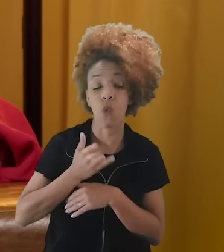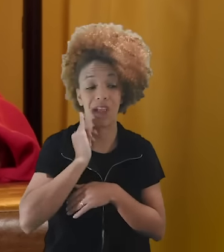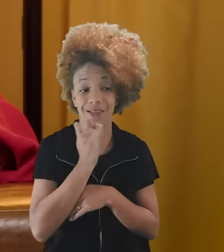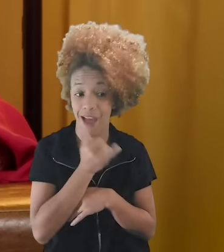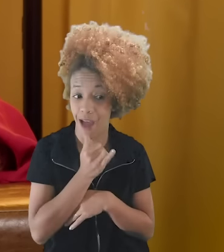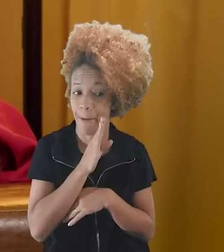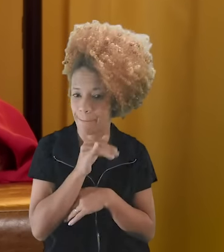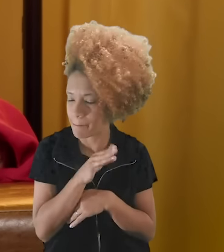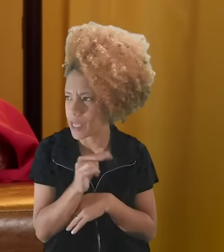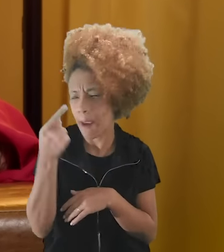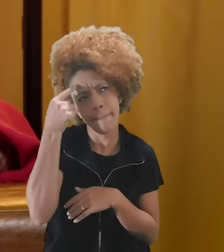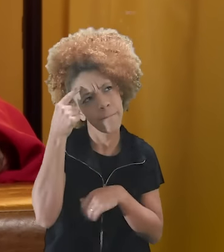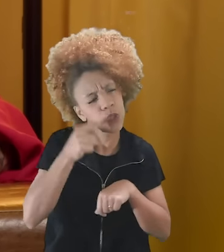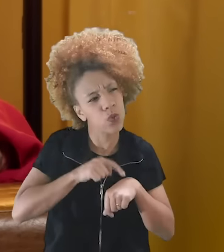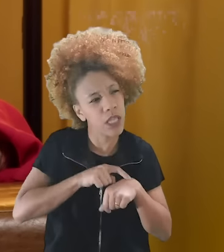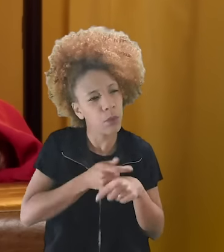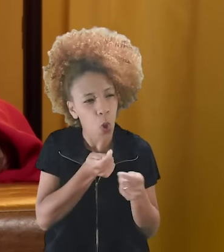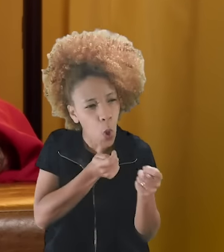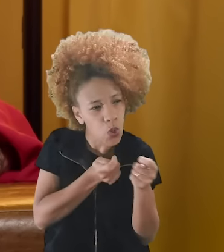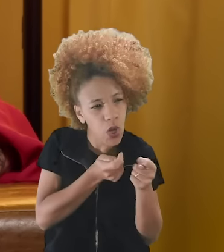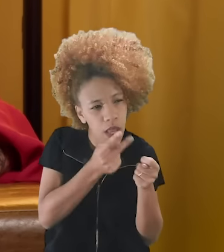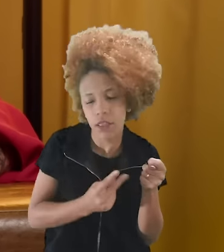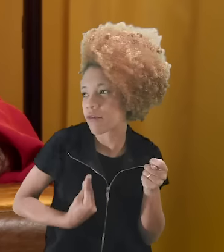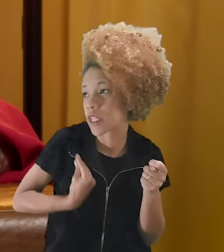for narrar você pensa que você tá tomando o tempo da vida daquela pessoa então narre para